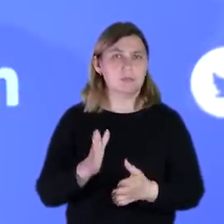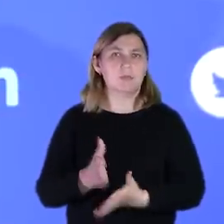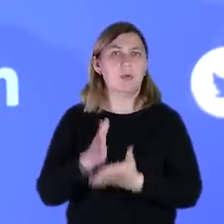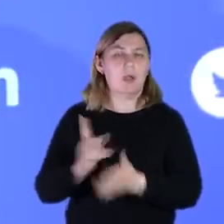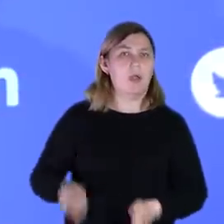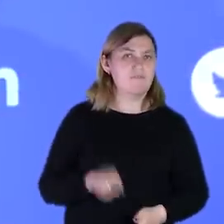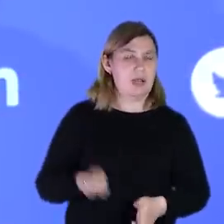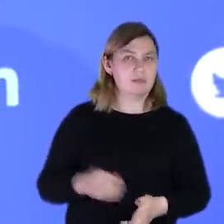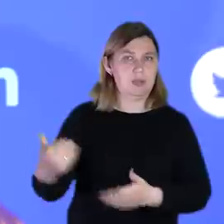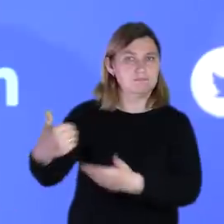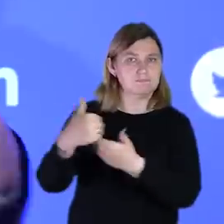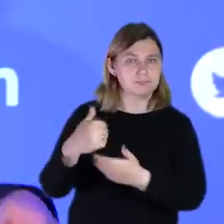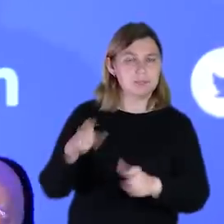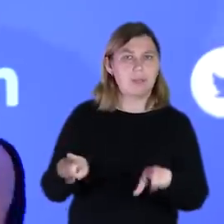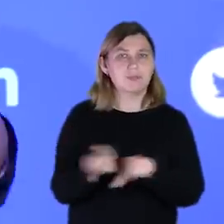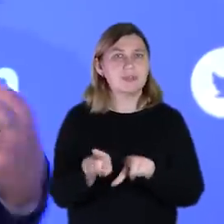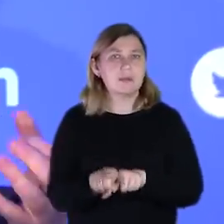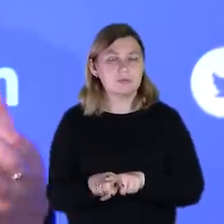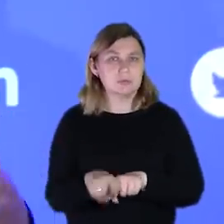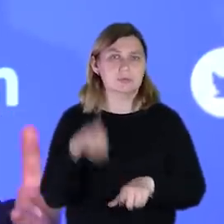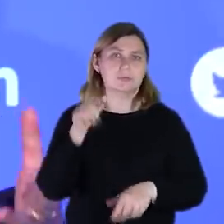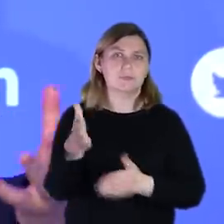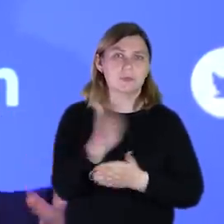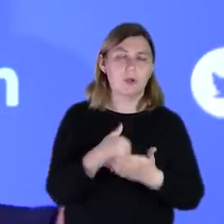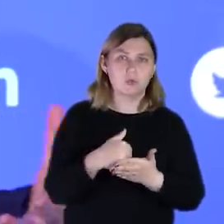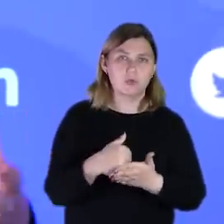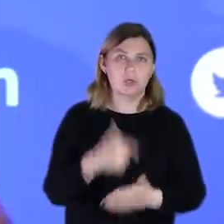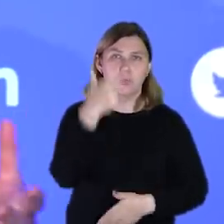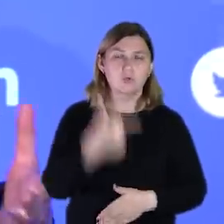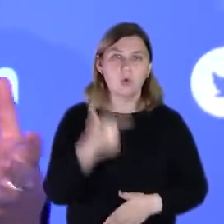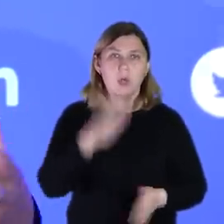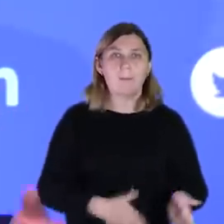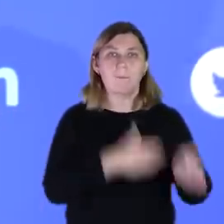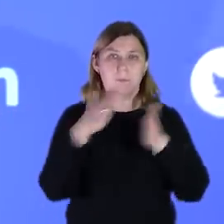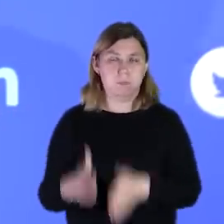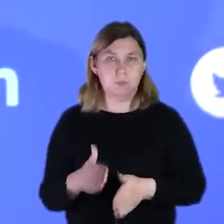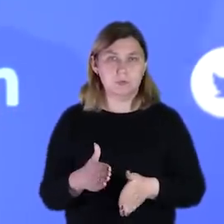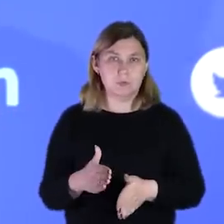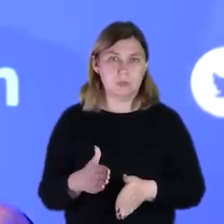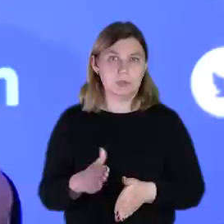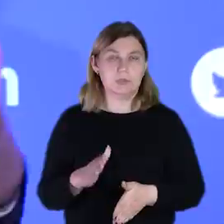Francuzów i również, ponieważ Oddział II później, ogólnie rzecz ujmując, był również